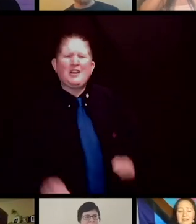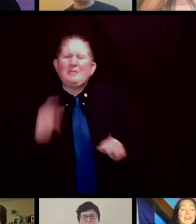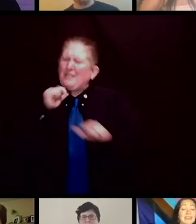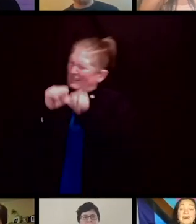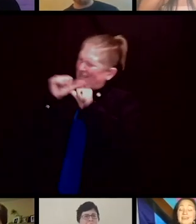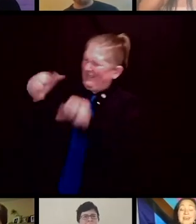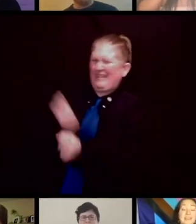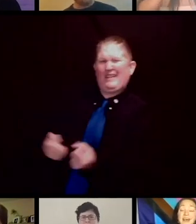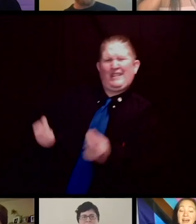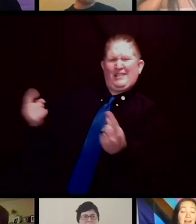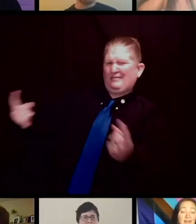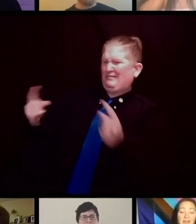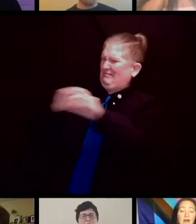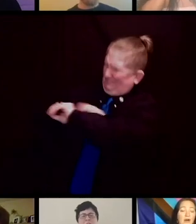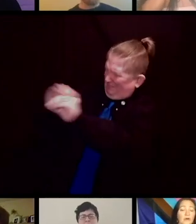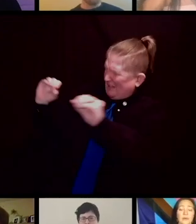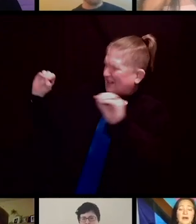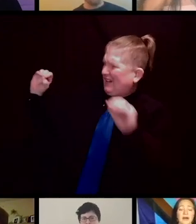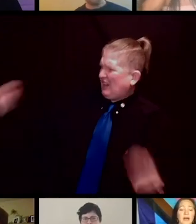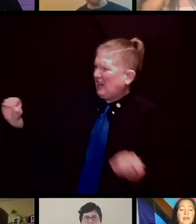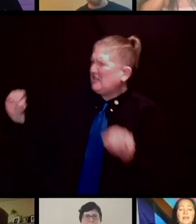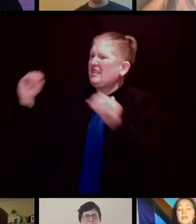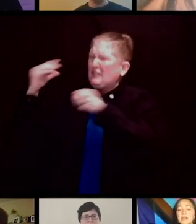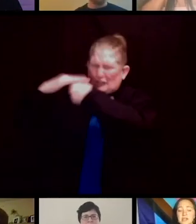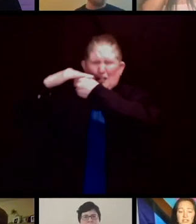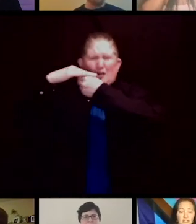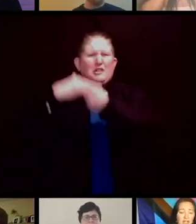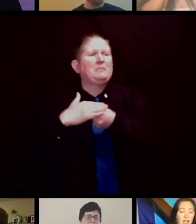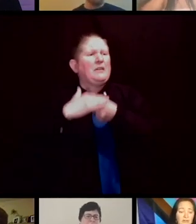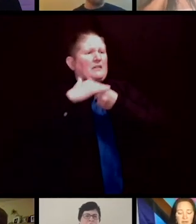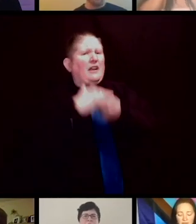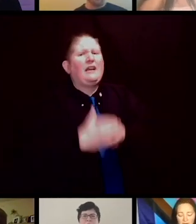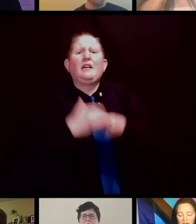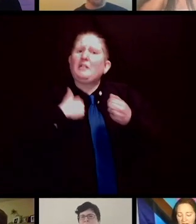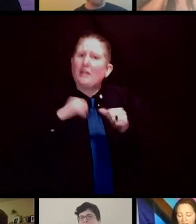No dejaré que nadie me cambie